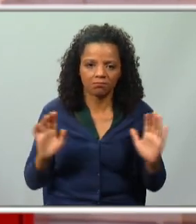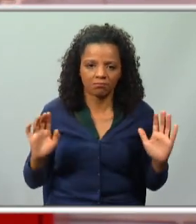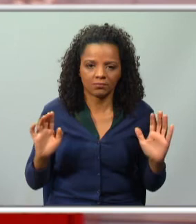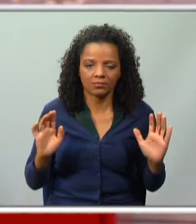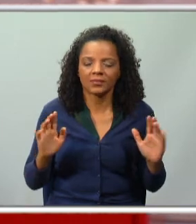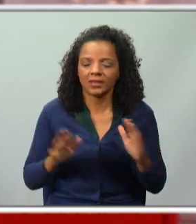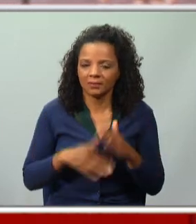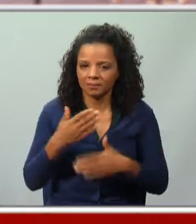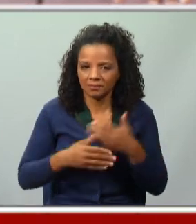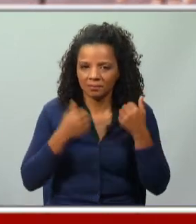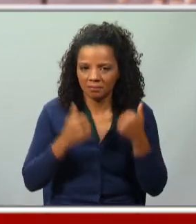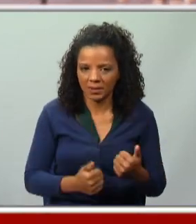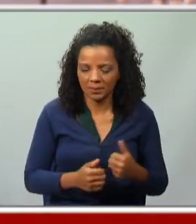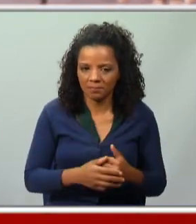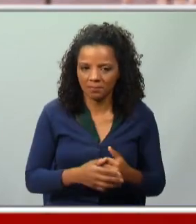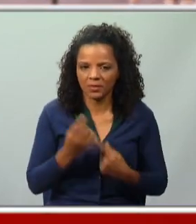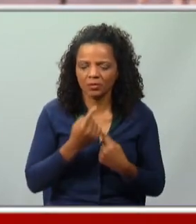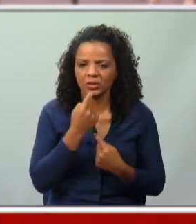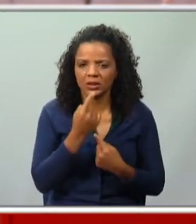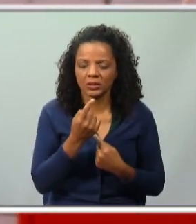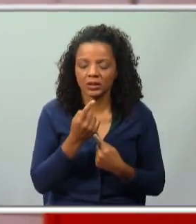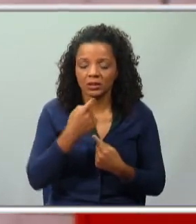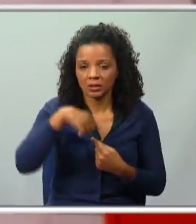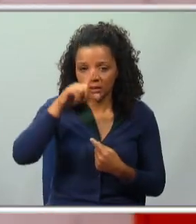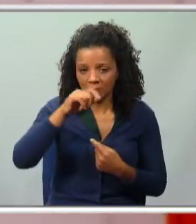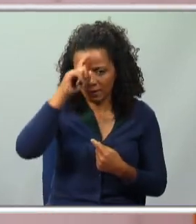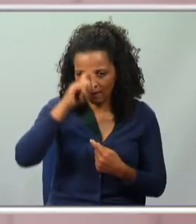correr o mesmo tudo muito bem alguns de vocês até se já se lembravam destas 運行相同的都很好一些你甚至還記得這些